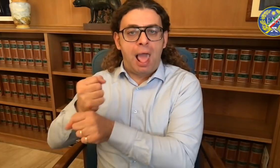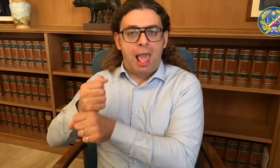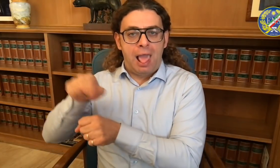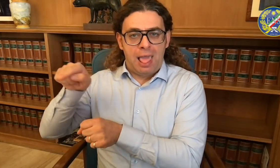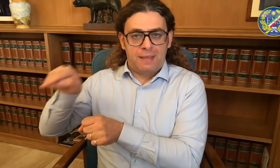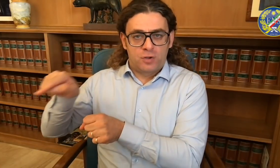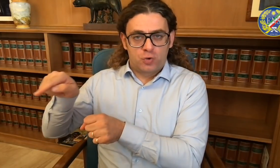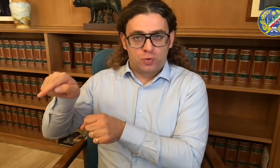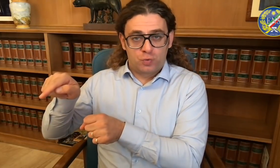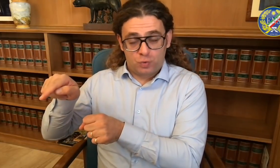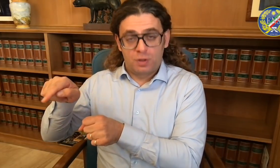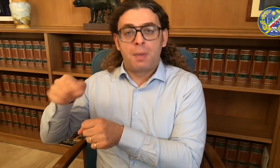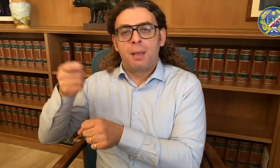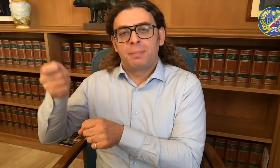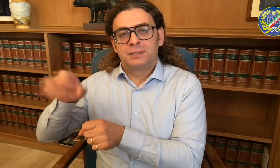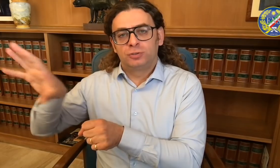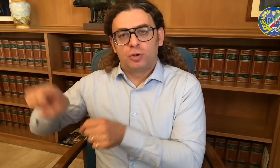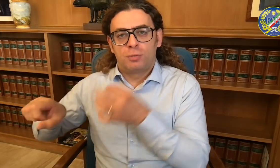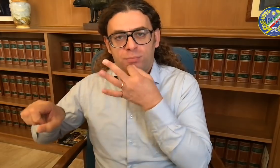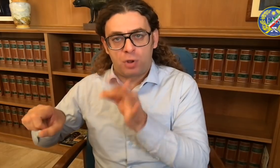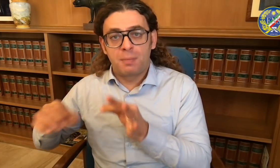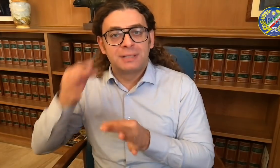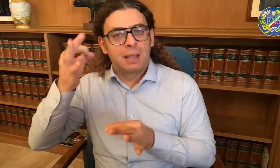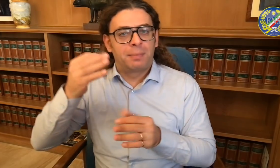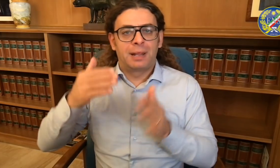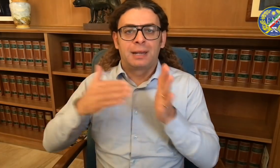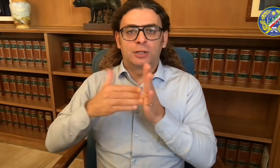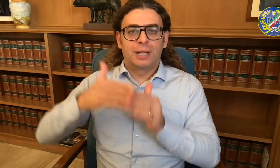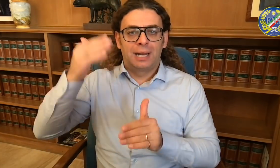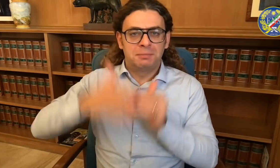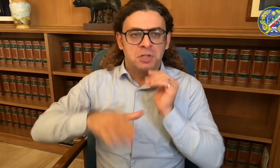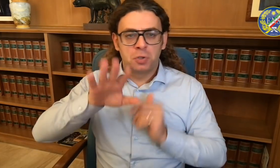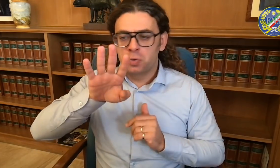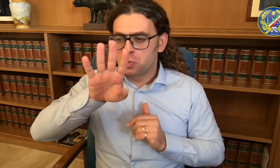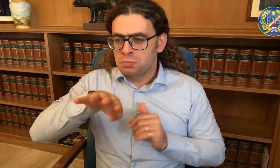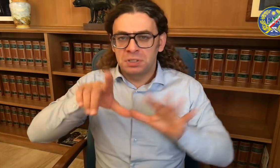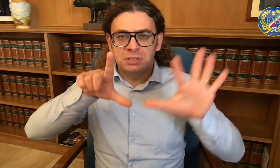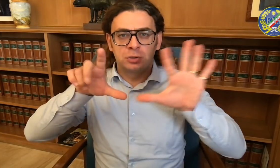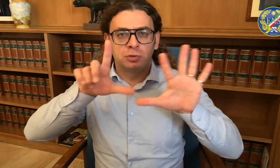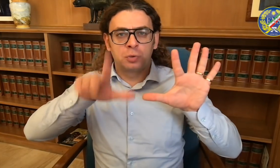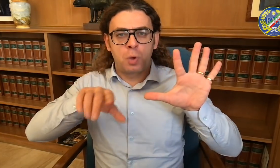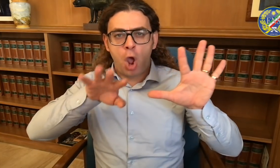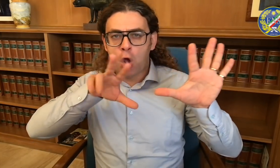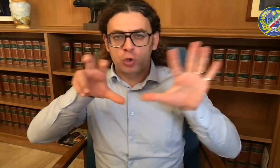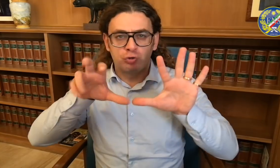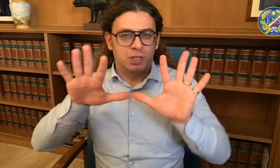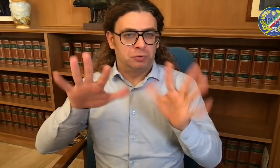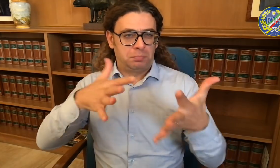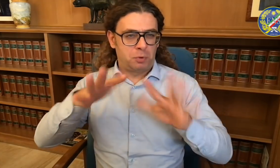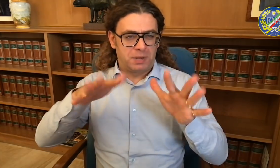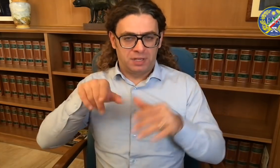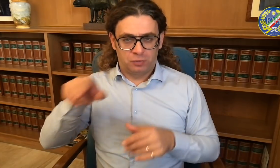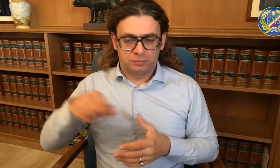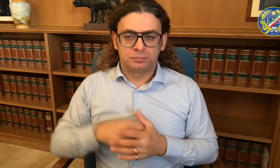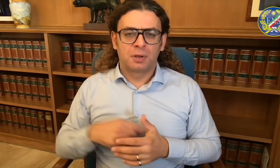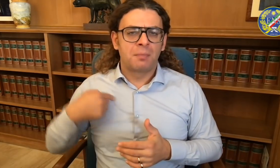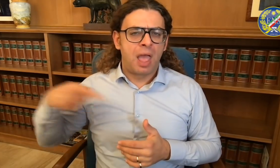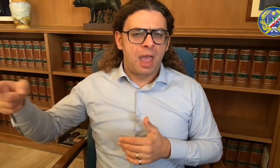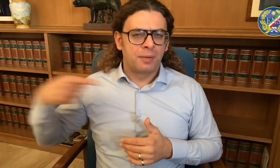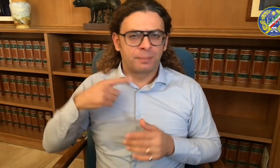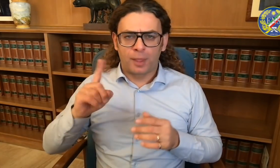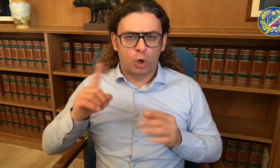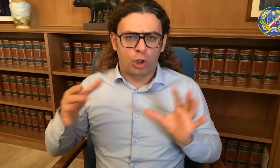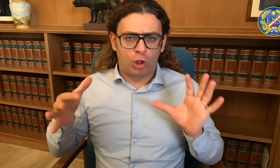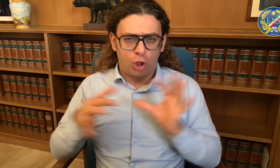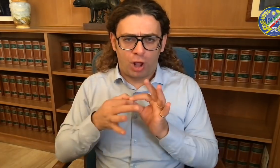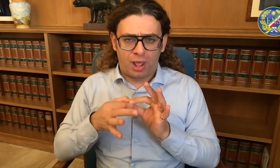adesso che possano anche lavorare e percepire il sussidio purché continuino a non superare il reddito massimo di 4.700-4.800 euro circa.